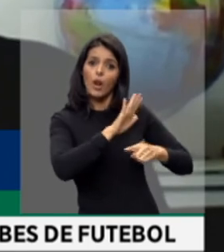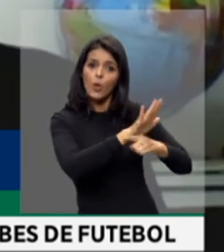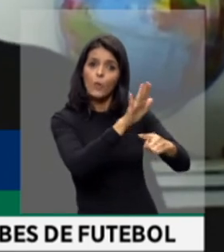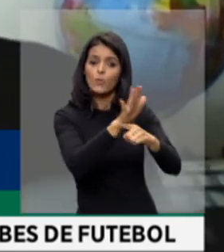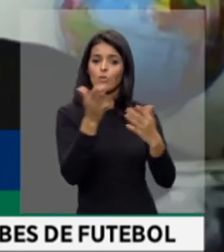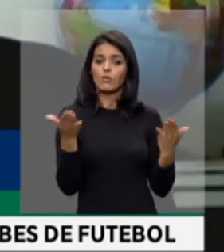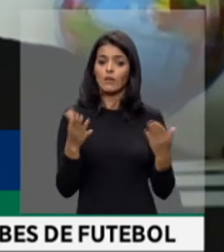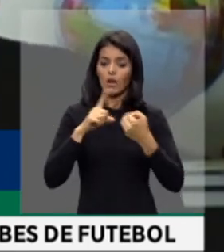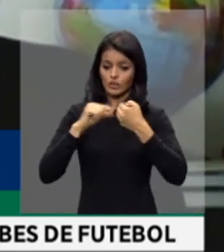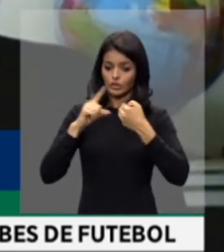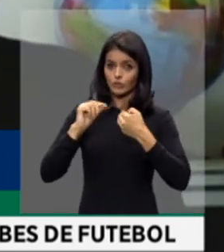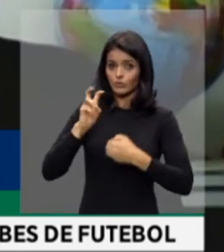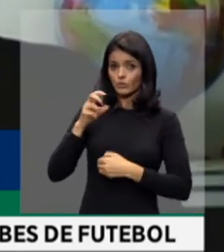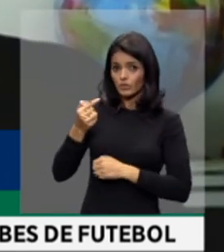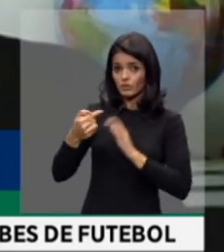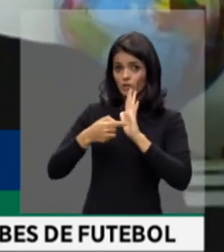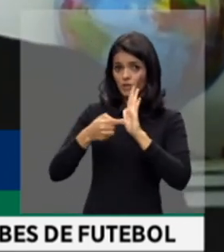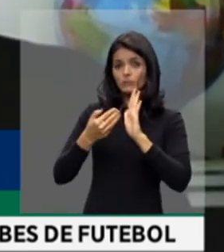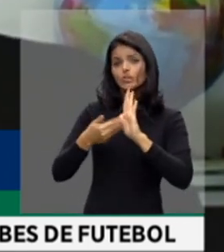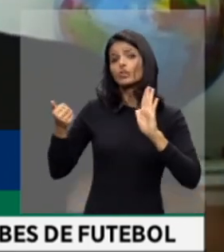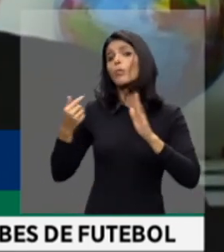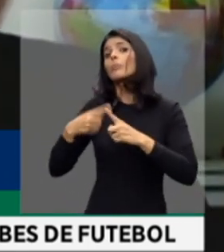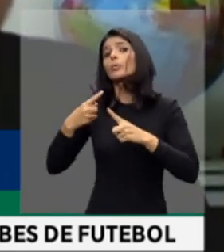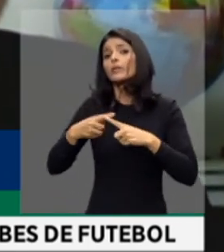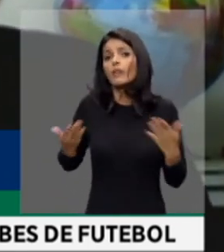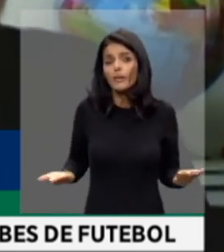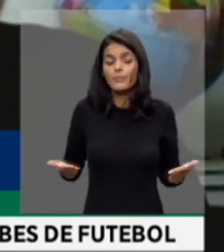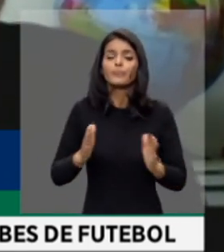DEPUTADOS... DOS NOSSOS SENADORES... DE TODOS OS NOSSOS PARTIDOS. NÓS TEMOS SINTONIA, O NOSSO PT, O NOSSO